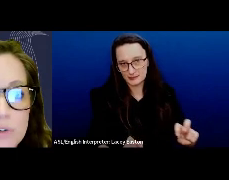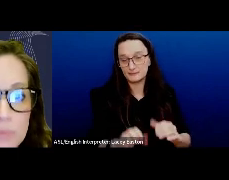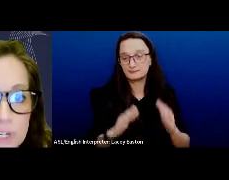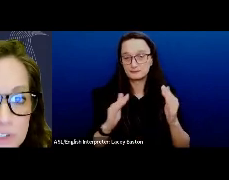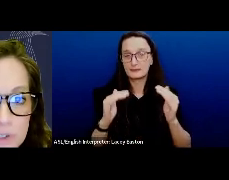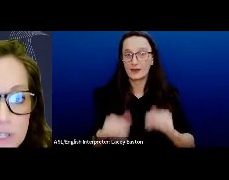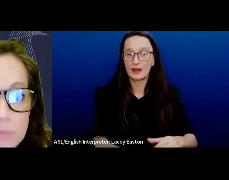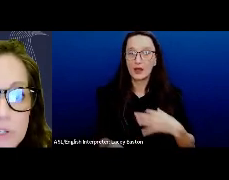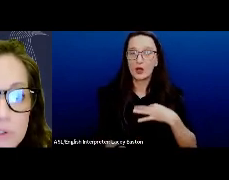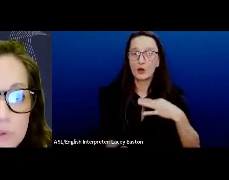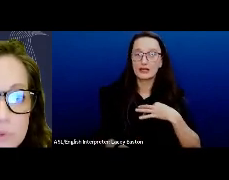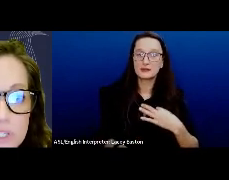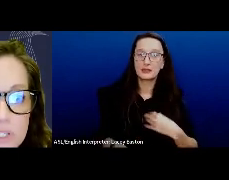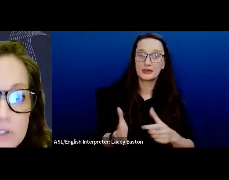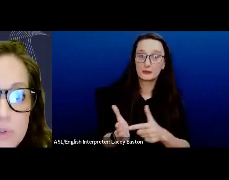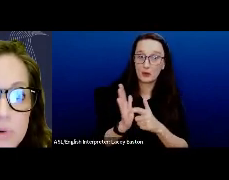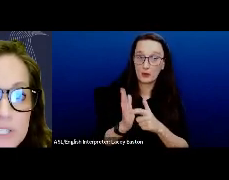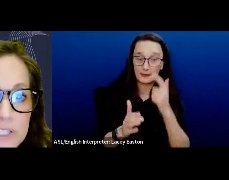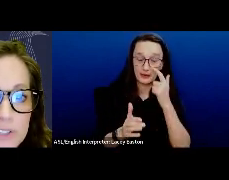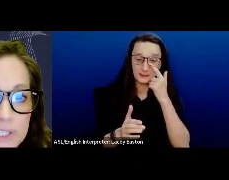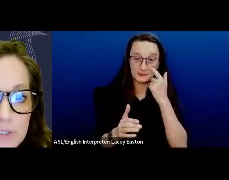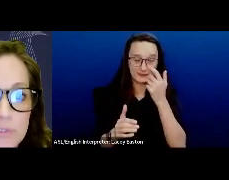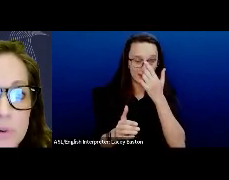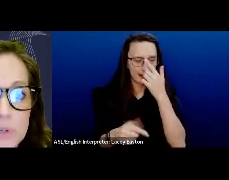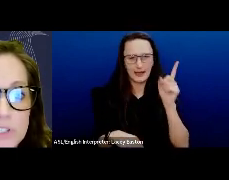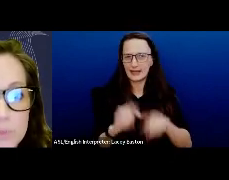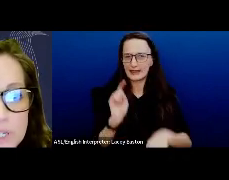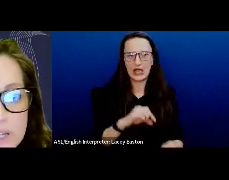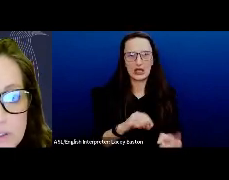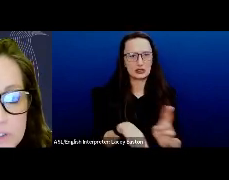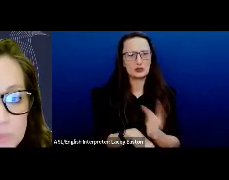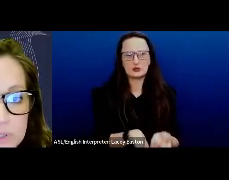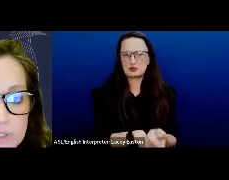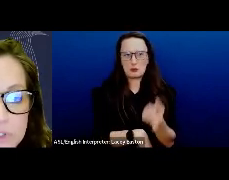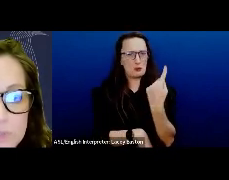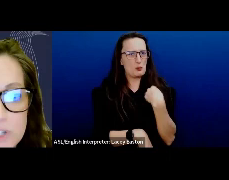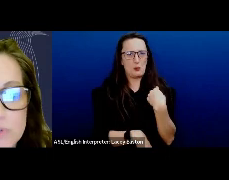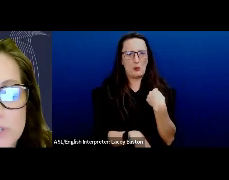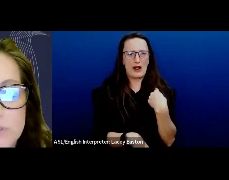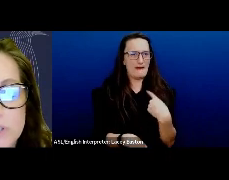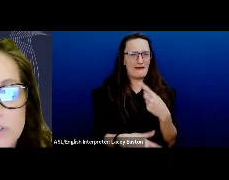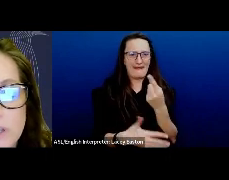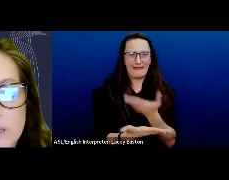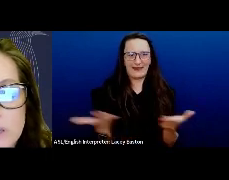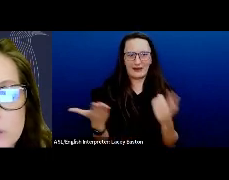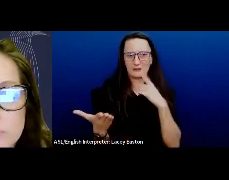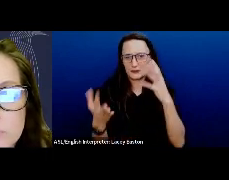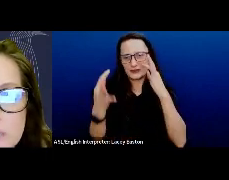se puede usar una medida única como el único criterio para determinar la elegibilidad para educación especial,